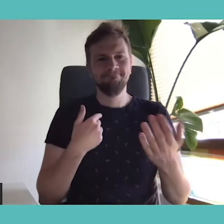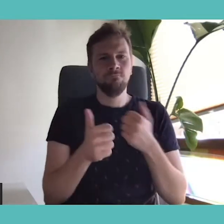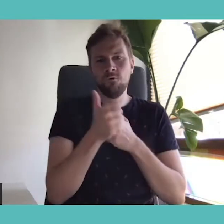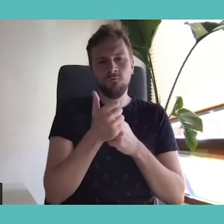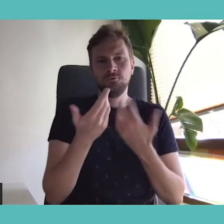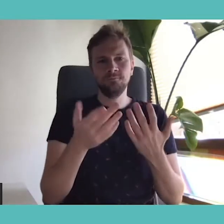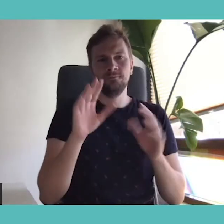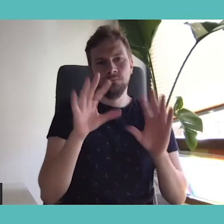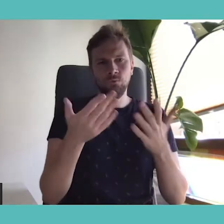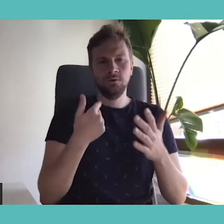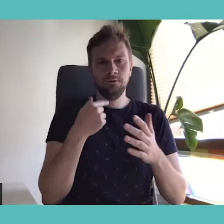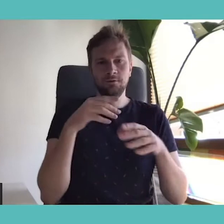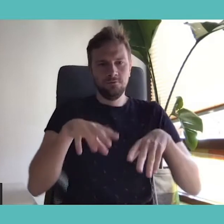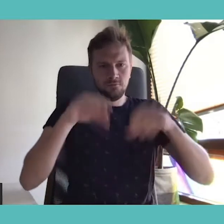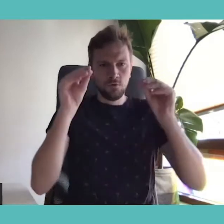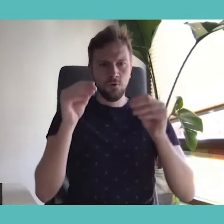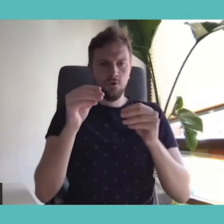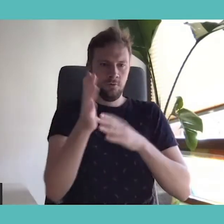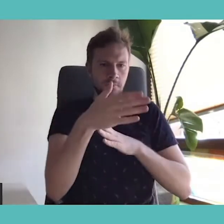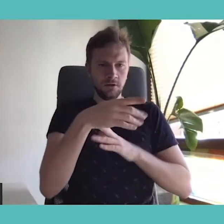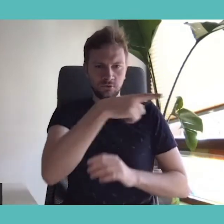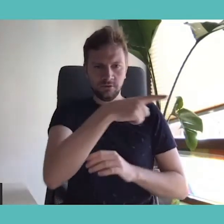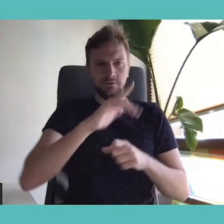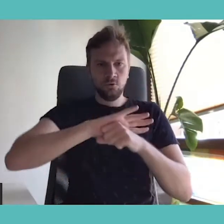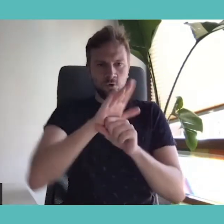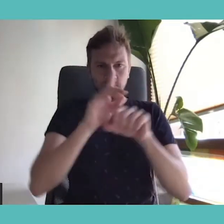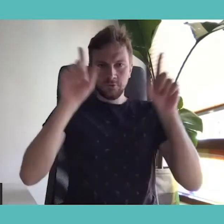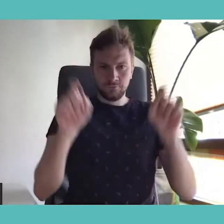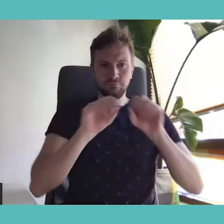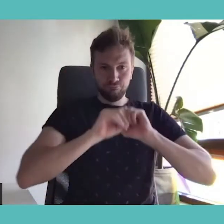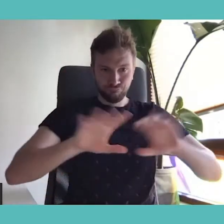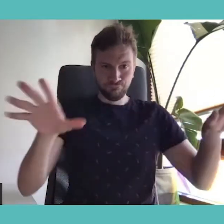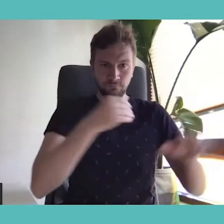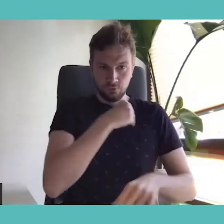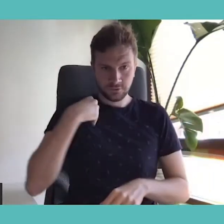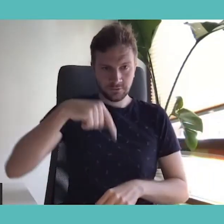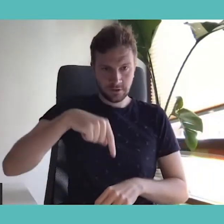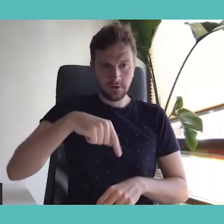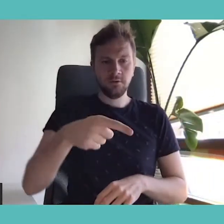Na początku marca koronawirus zaczęła rozpowszechniać w Polsce.